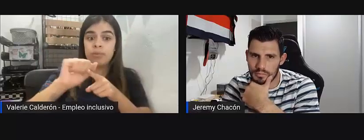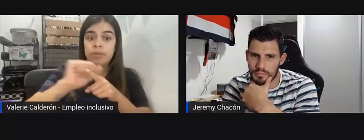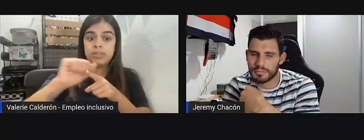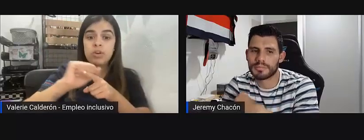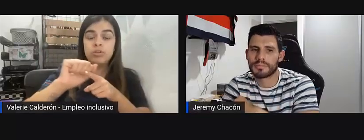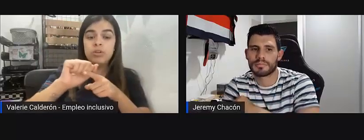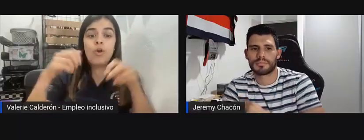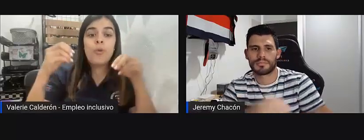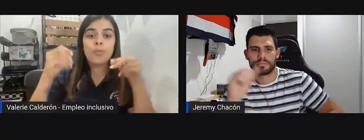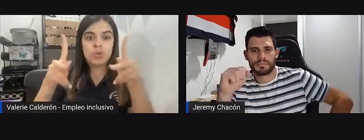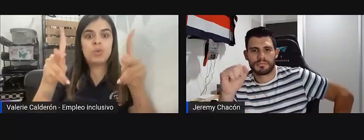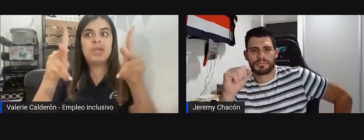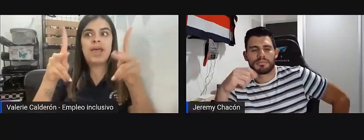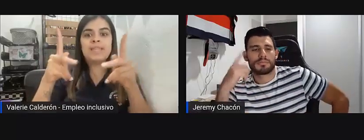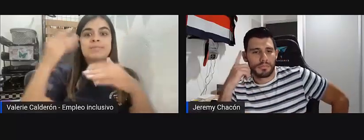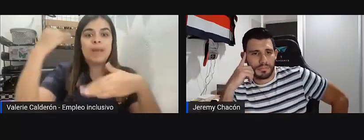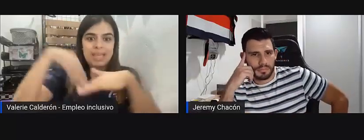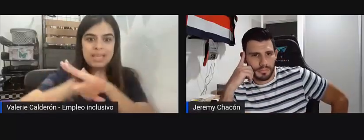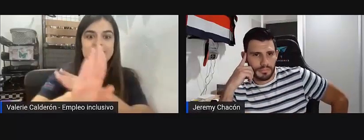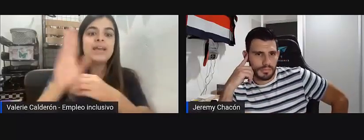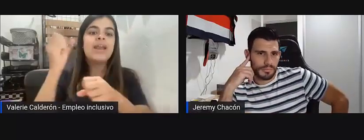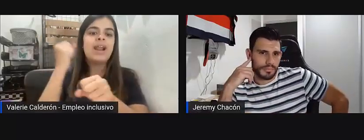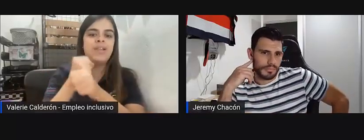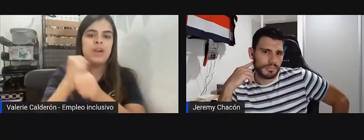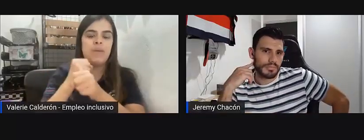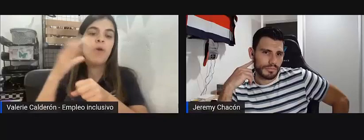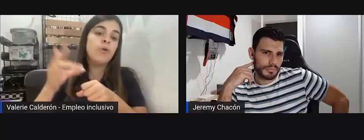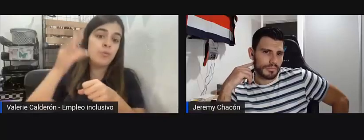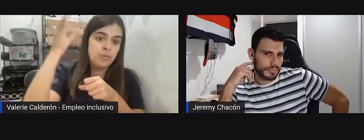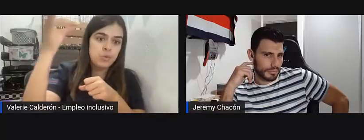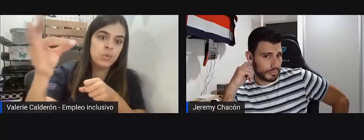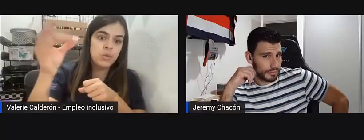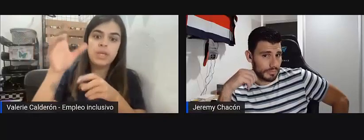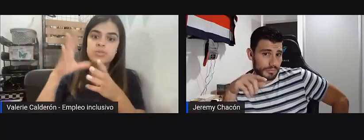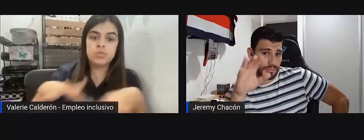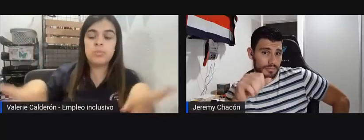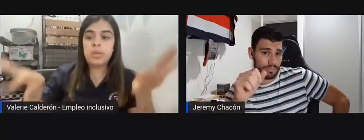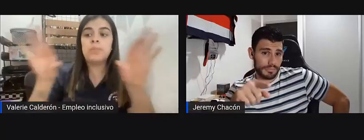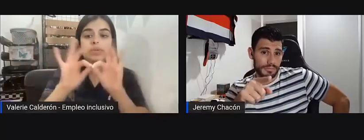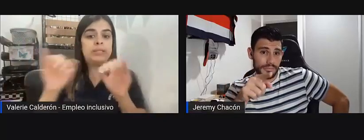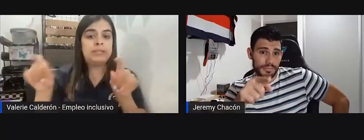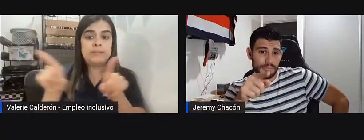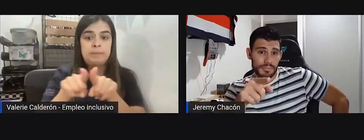formación oportunidades para ingresar al trabajo en un futuro que eso es súper importante también